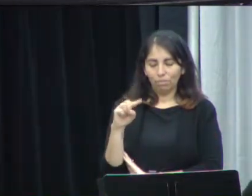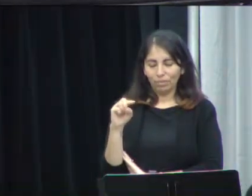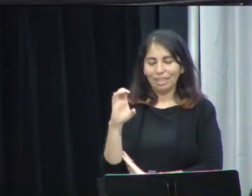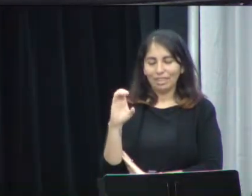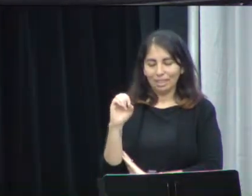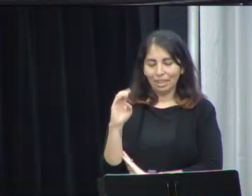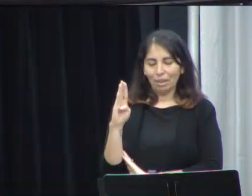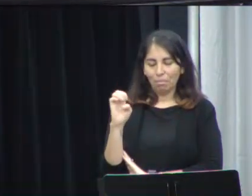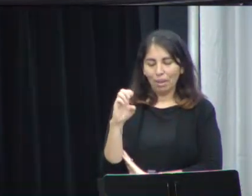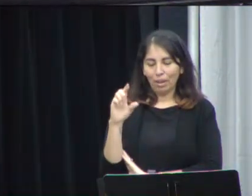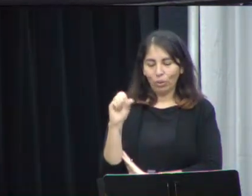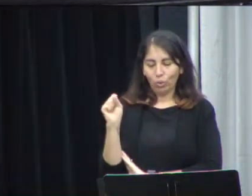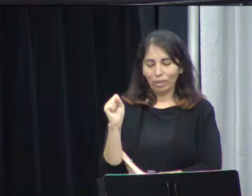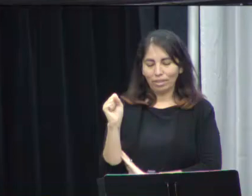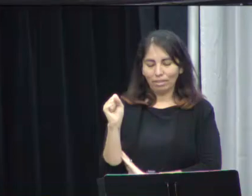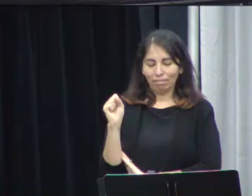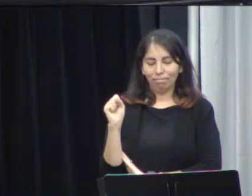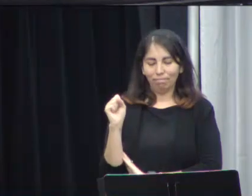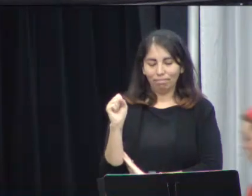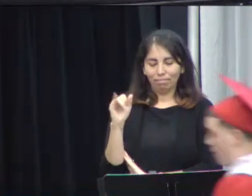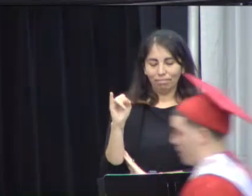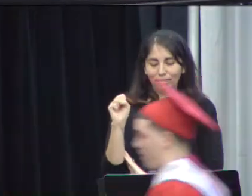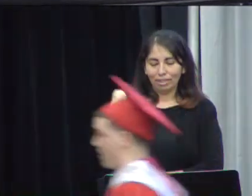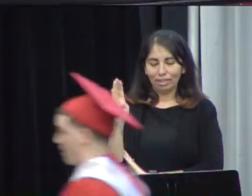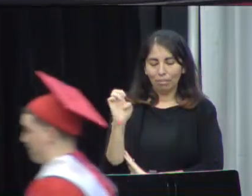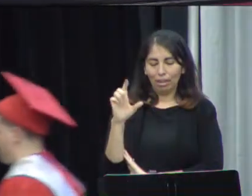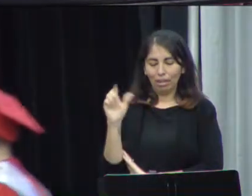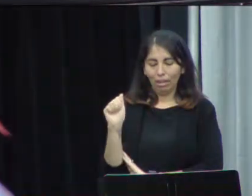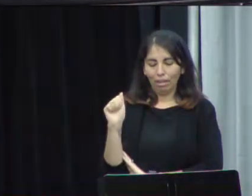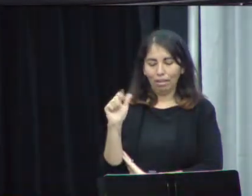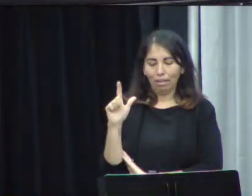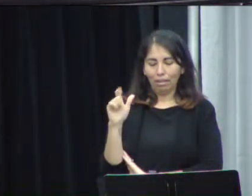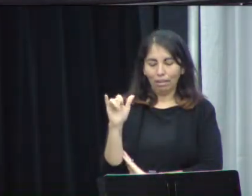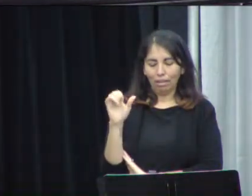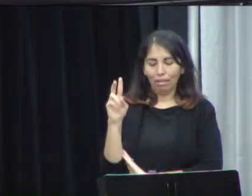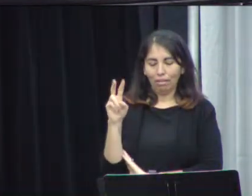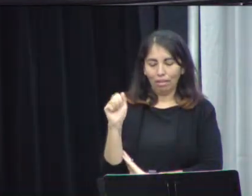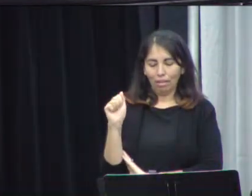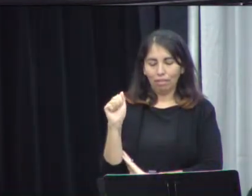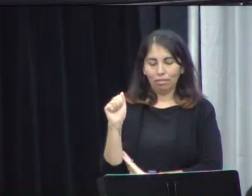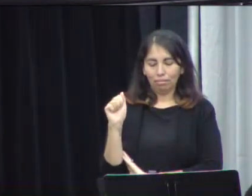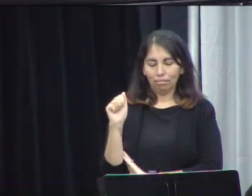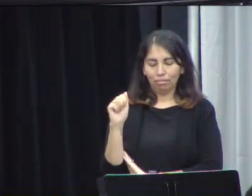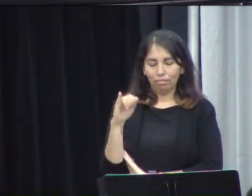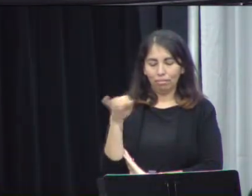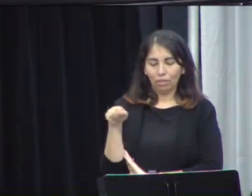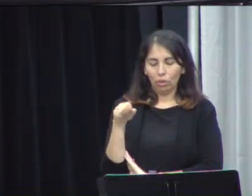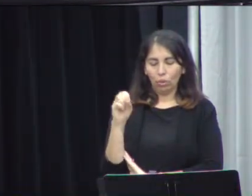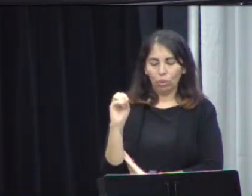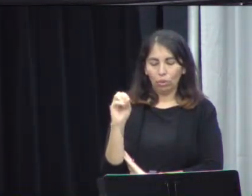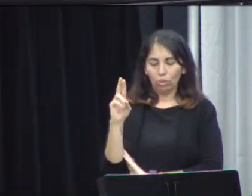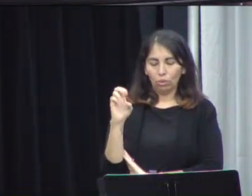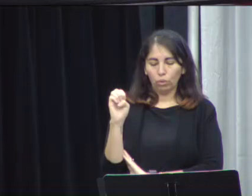(audience applauds) Isabela Leva. (audience applauds) Josue Leva.